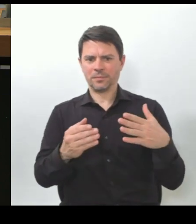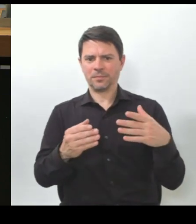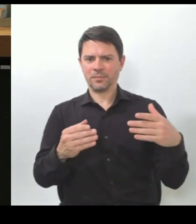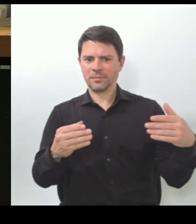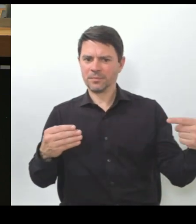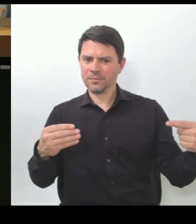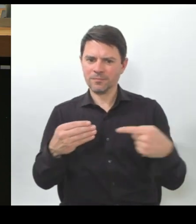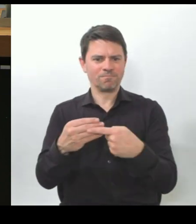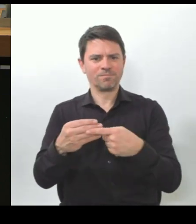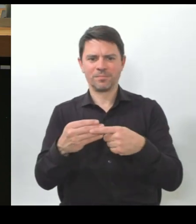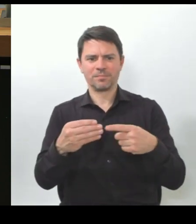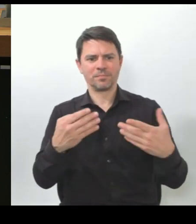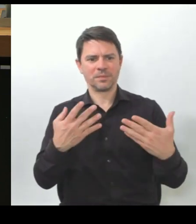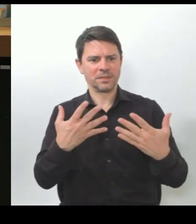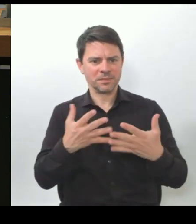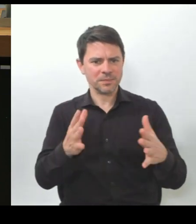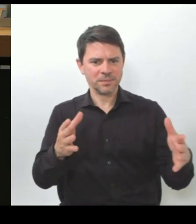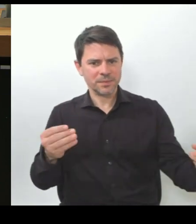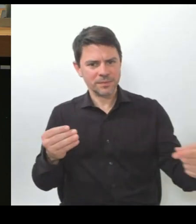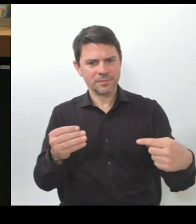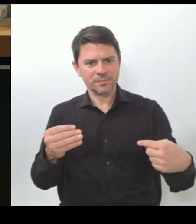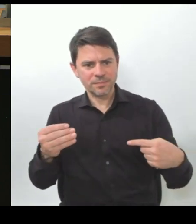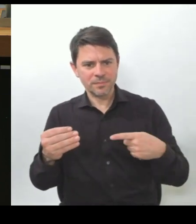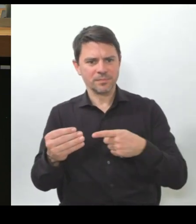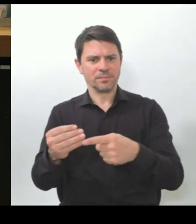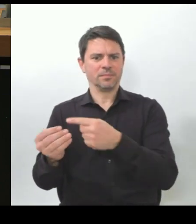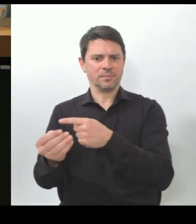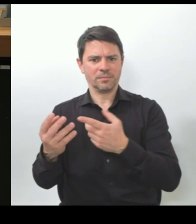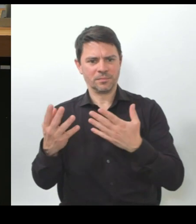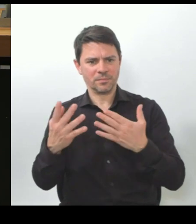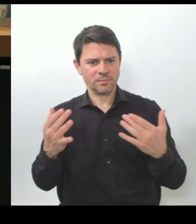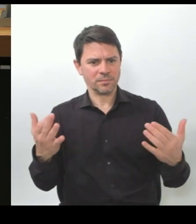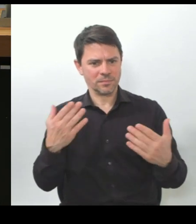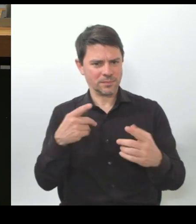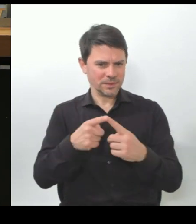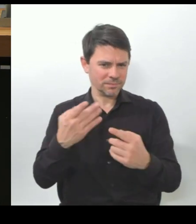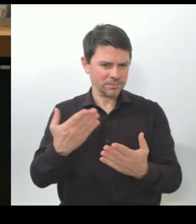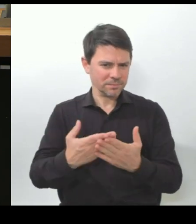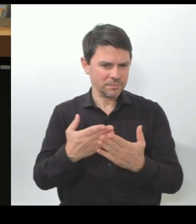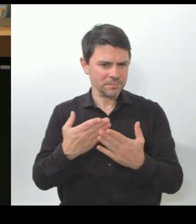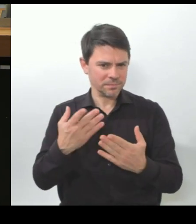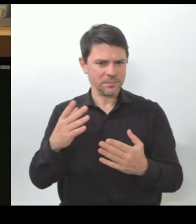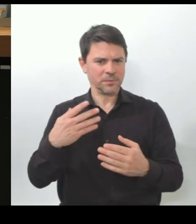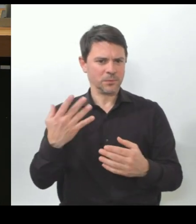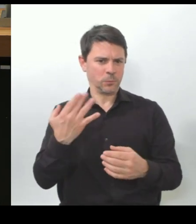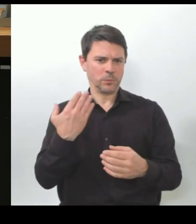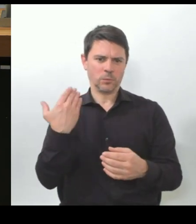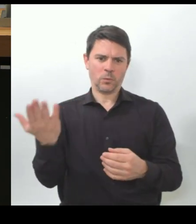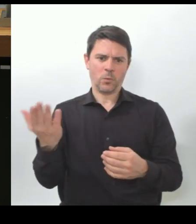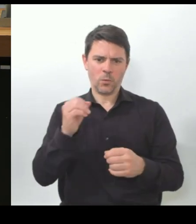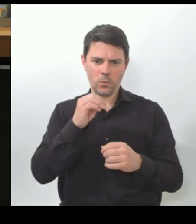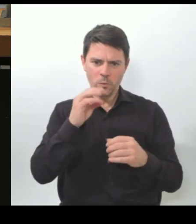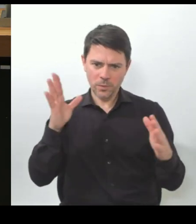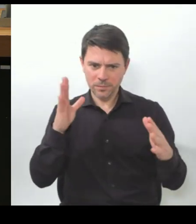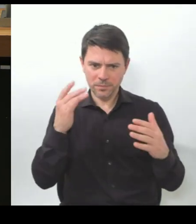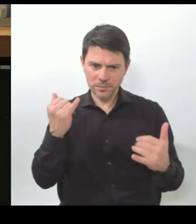Die Sache ist doch eindeutig nicht wahr ?Sie haben doch ganz ehrlich gesagt und ihre Vorgängerin, die vor Grün Günter auch